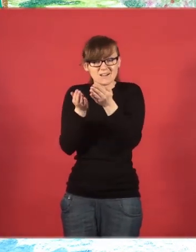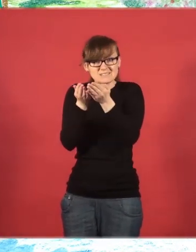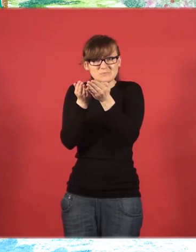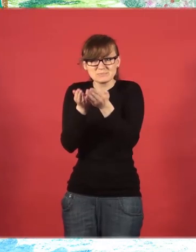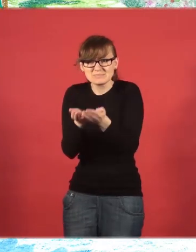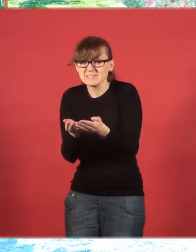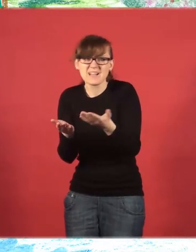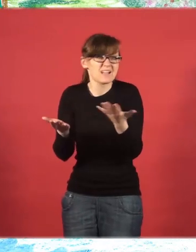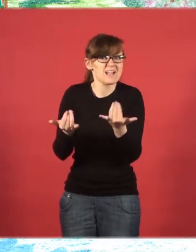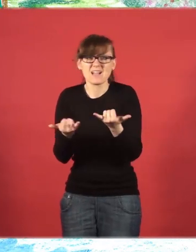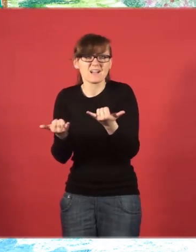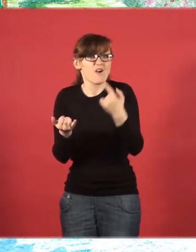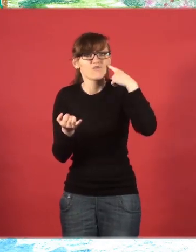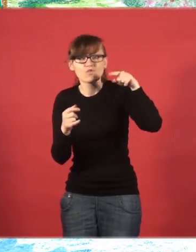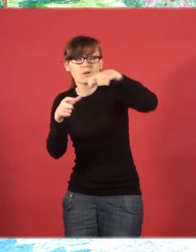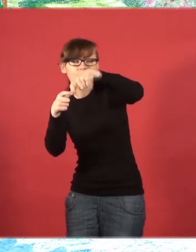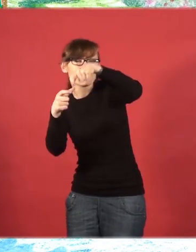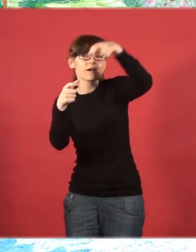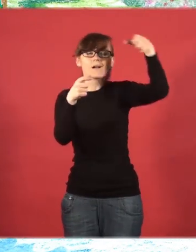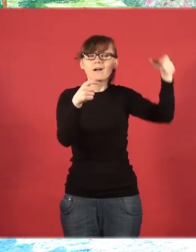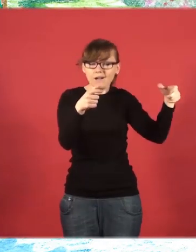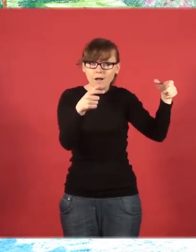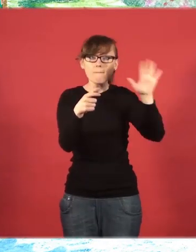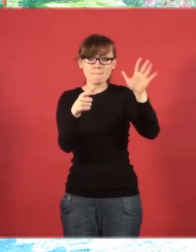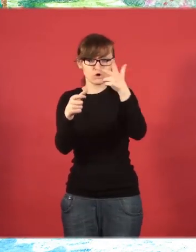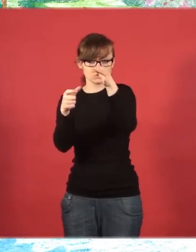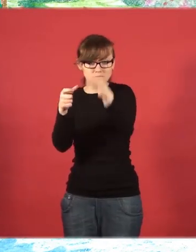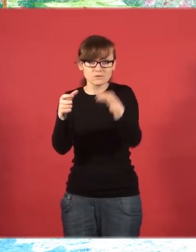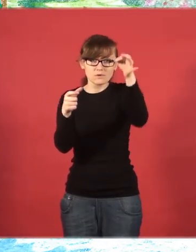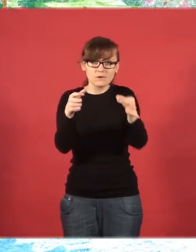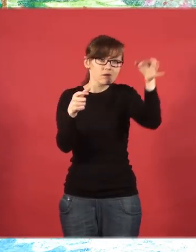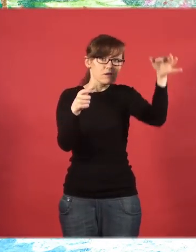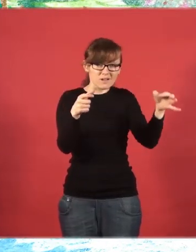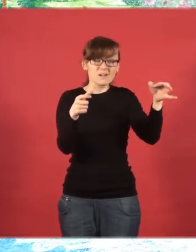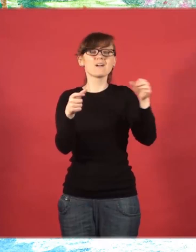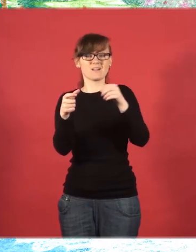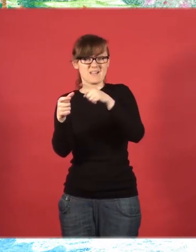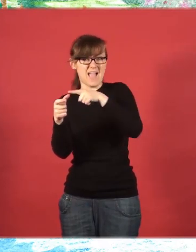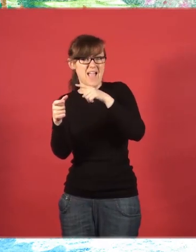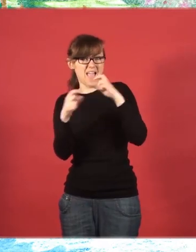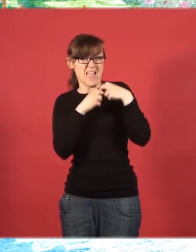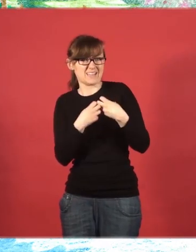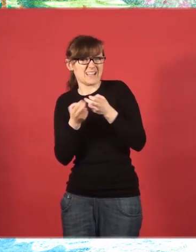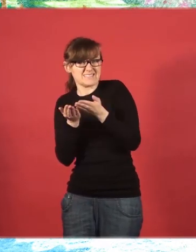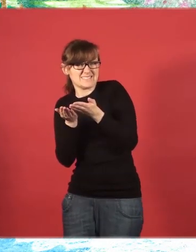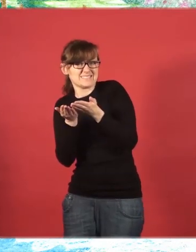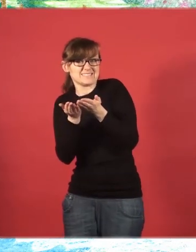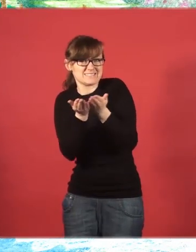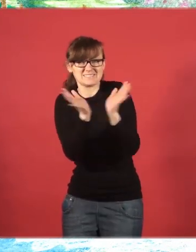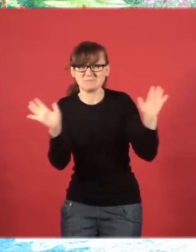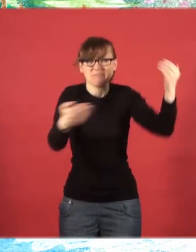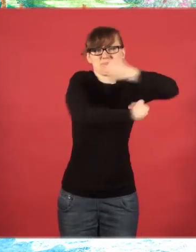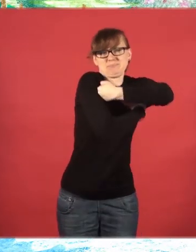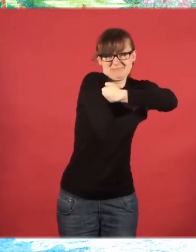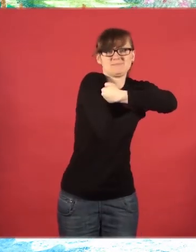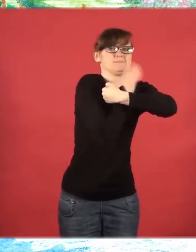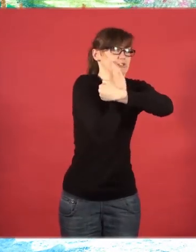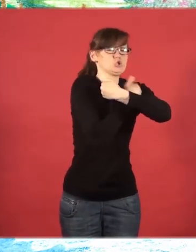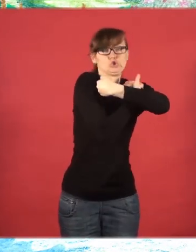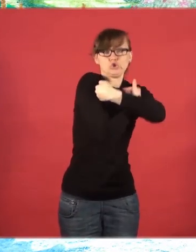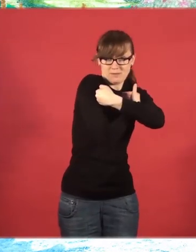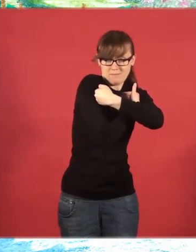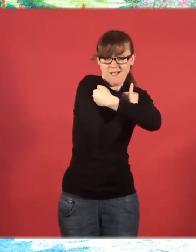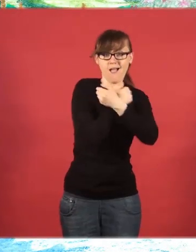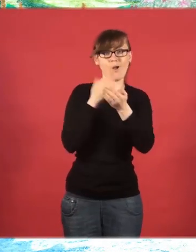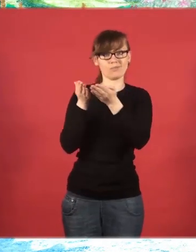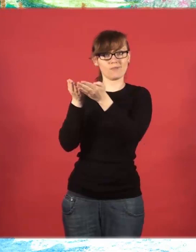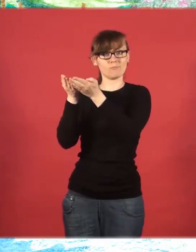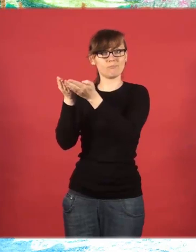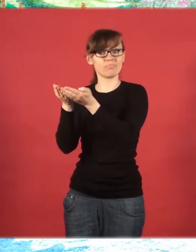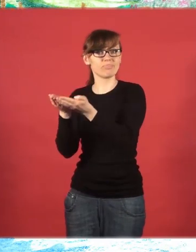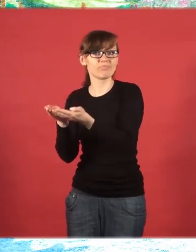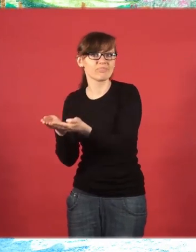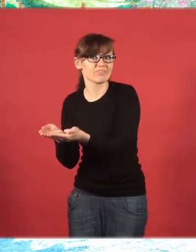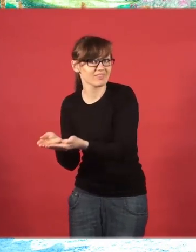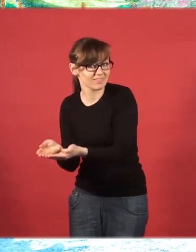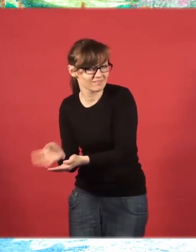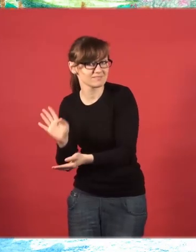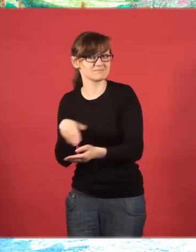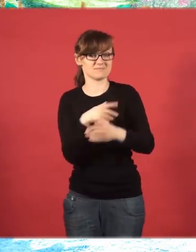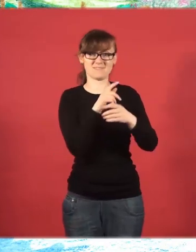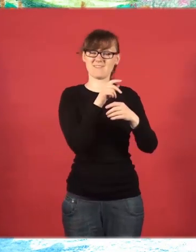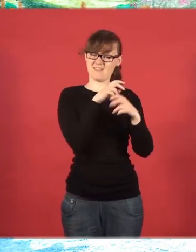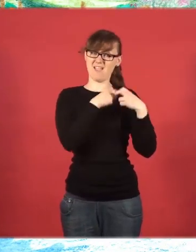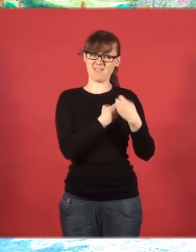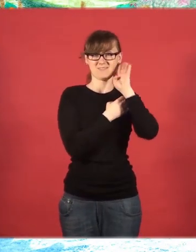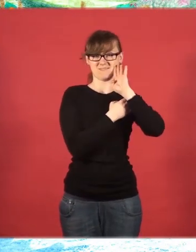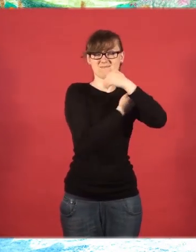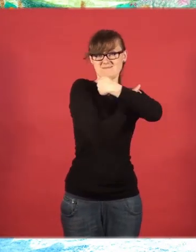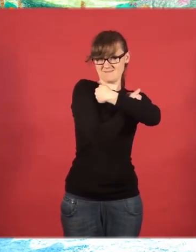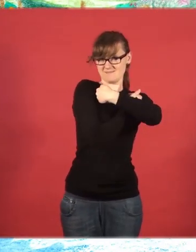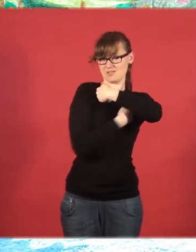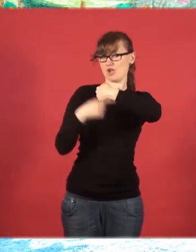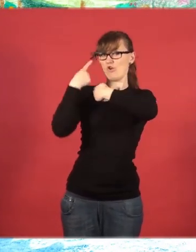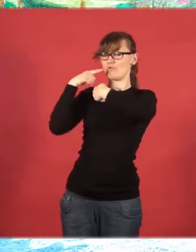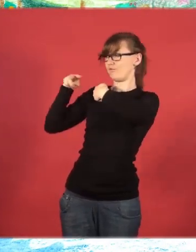Postanowiła więc, że gdy dopłynie do mostku będzie musiała wdrapać się na jeden z jego filarów. Trzymała się z całej siły śliskiego słupa nie mogąc wejść wyżej. Łódka przepłynęła pod mostem, a potem szybko poszła na dno, dokładnie na środku jeziora.